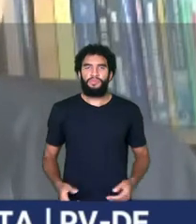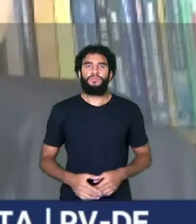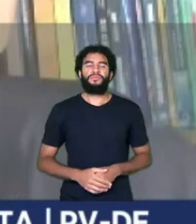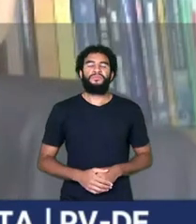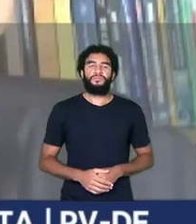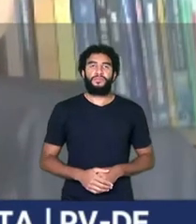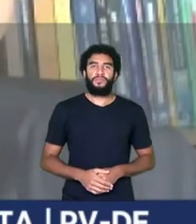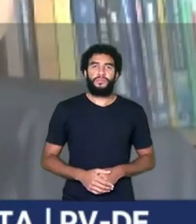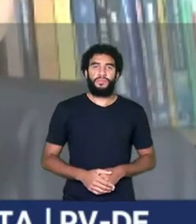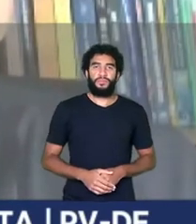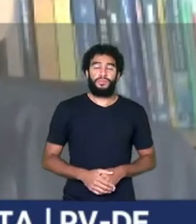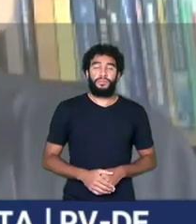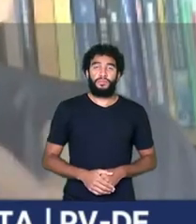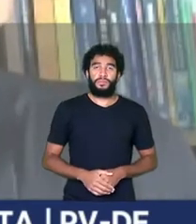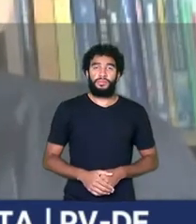TÊM VANTAGEM. AÍ , SENHOR PRESIDENTE, DEPUTADO CÉ LIO,